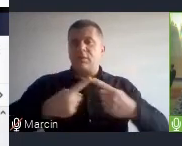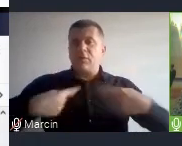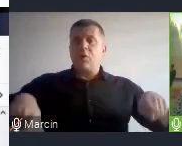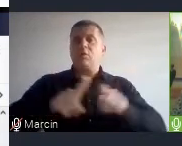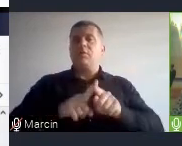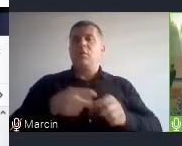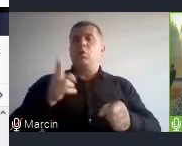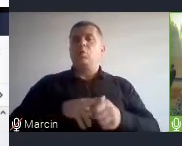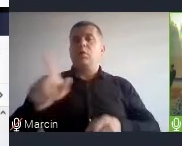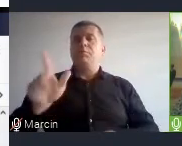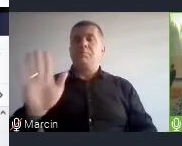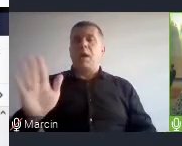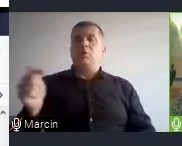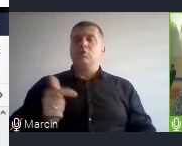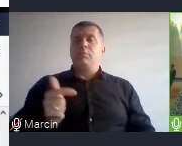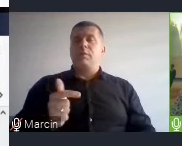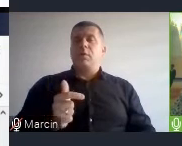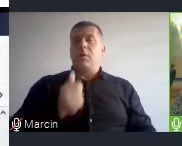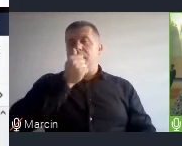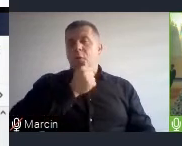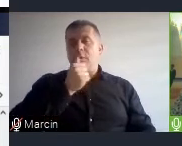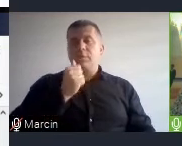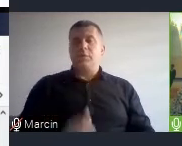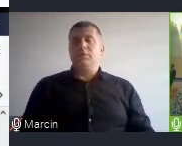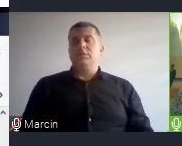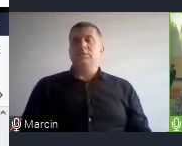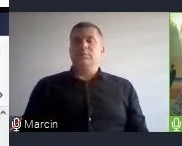który się zobowiązał do zachowania poufności.